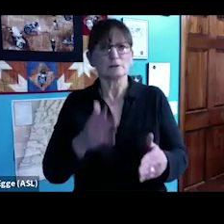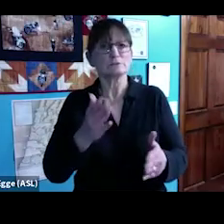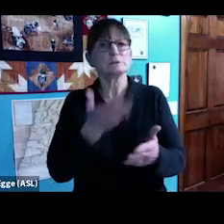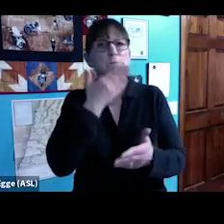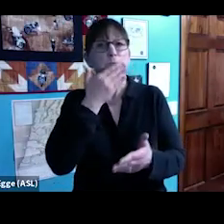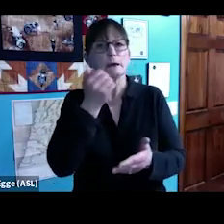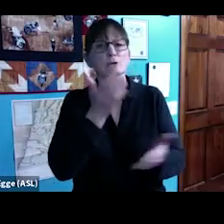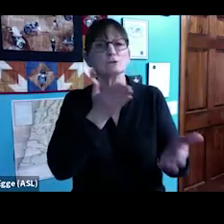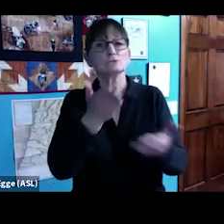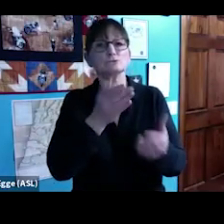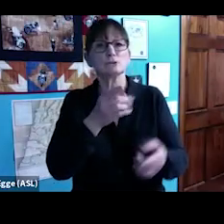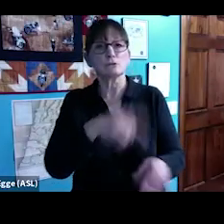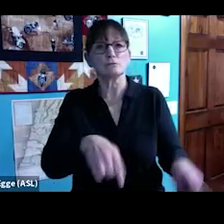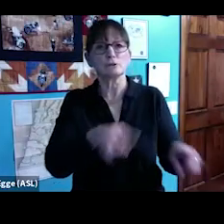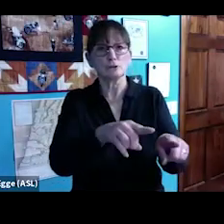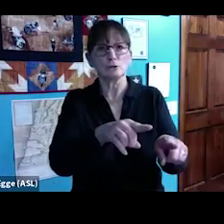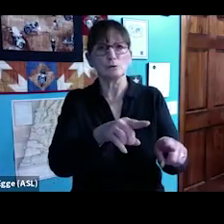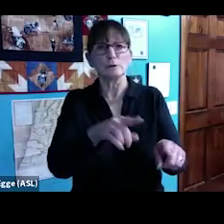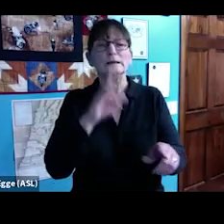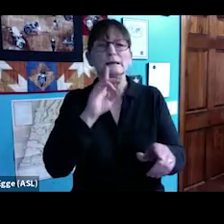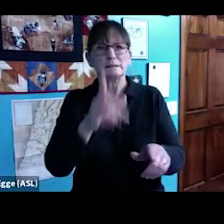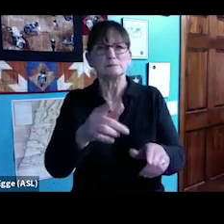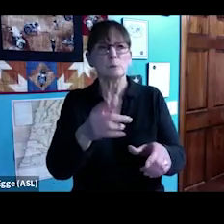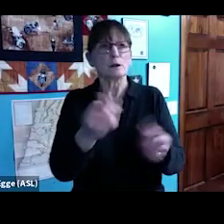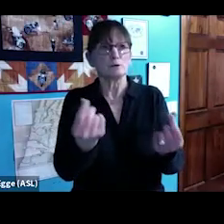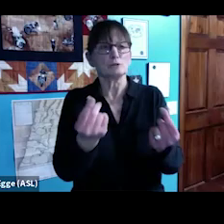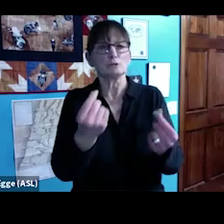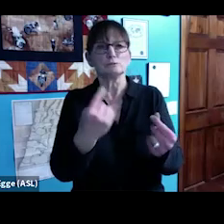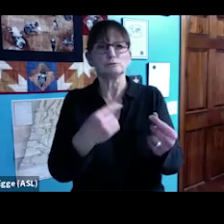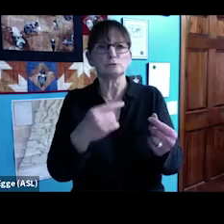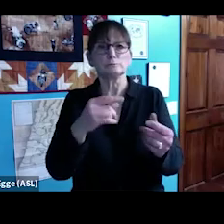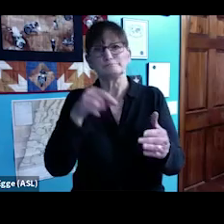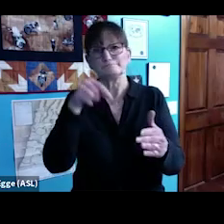de estos actualizaciones directamente de la SSA. Hay una página para defensores.